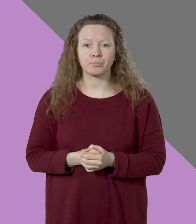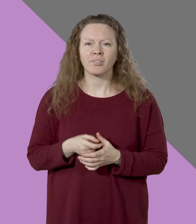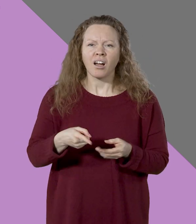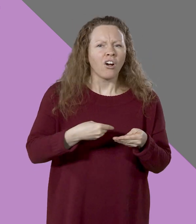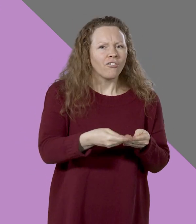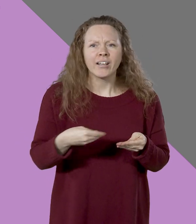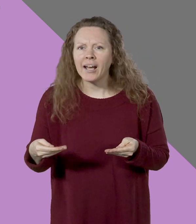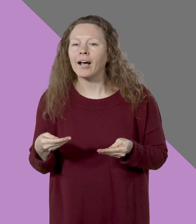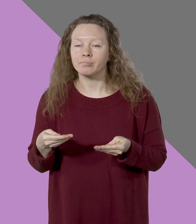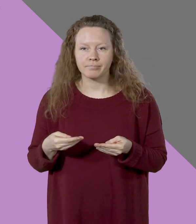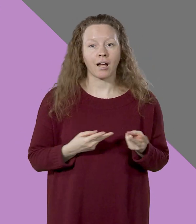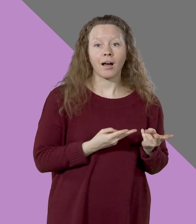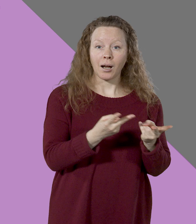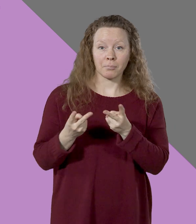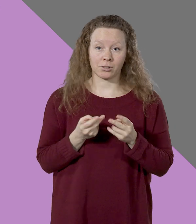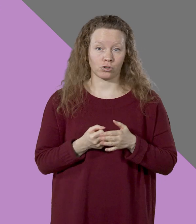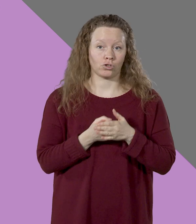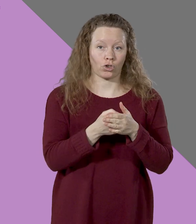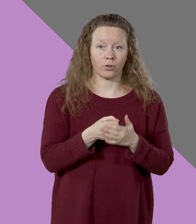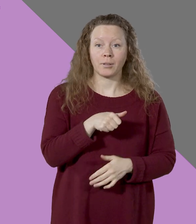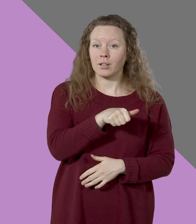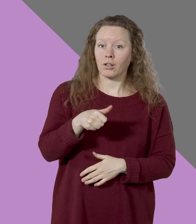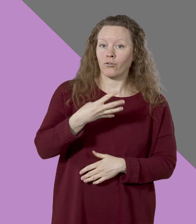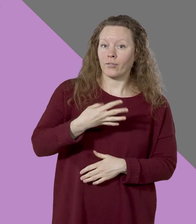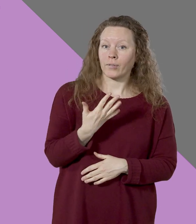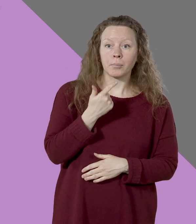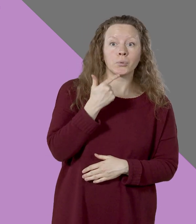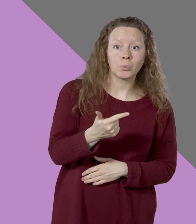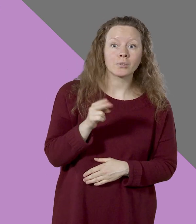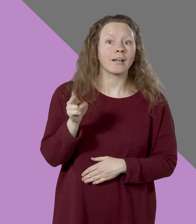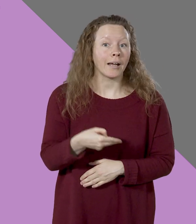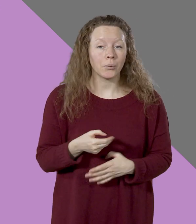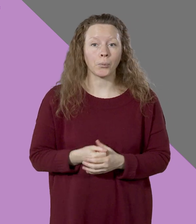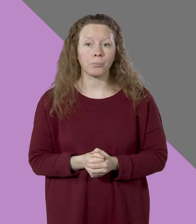Det allmänna understödet till förbundet är 945 000 euro, -